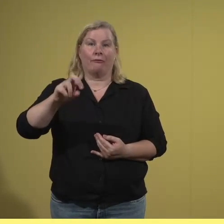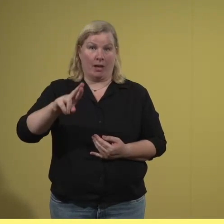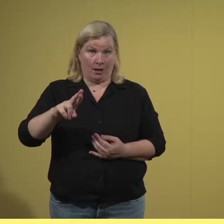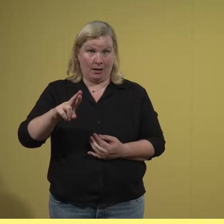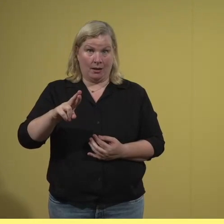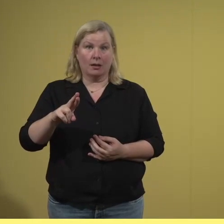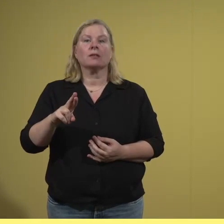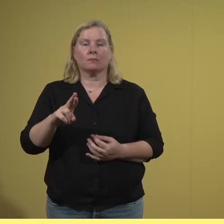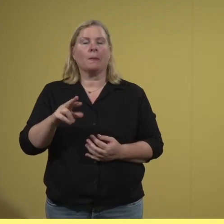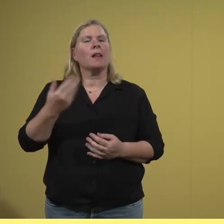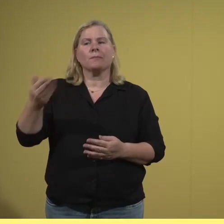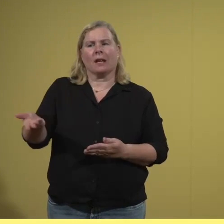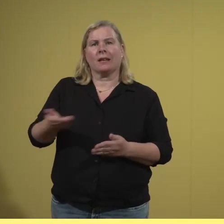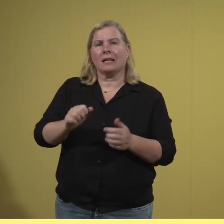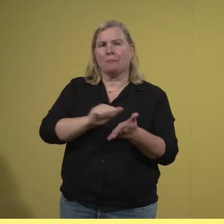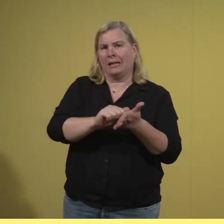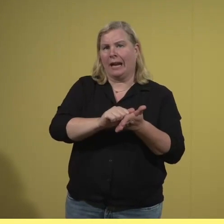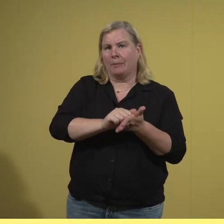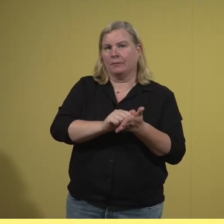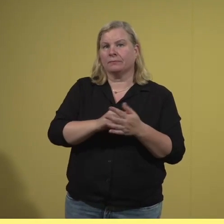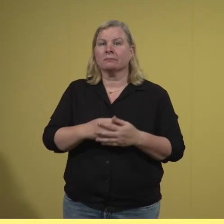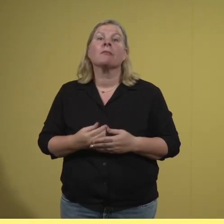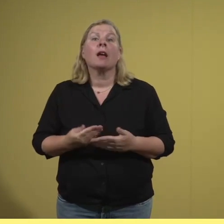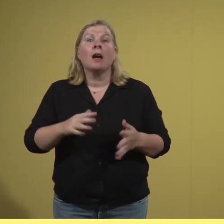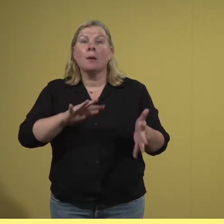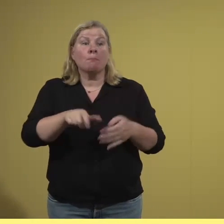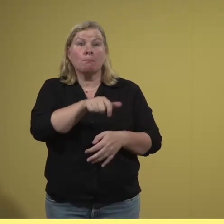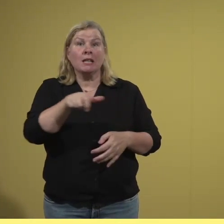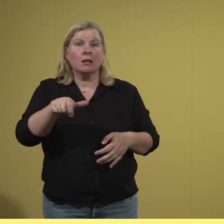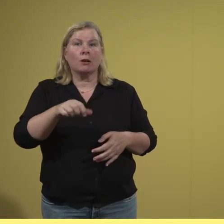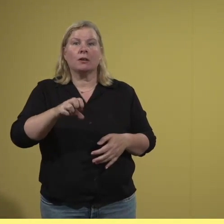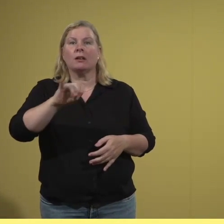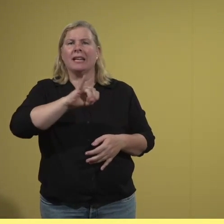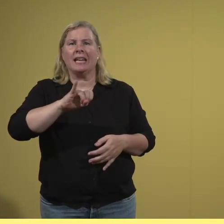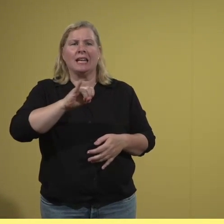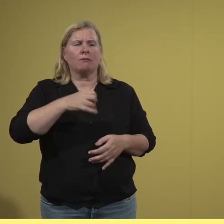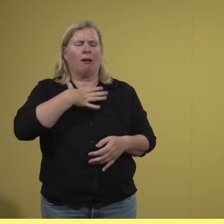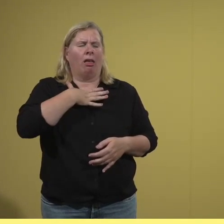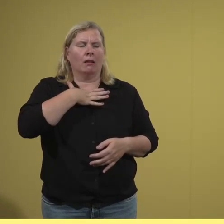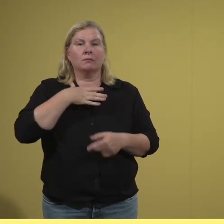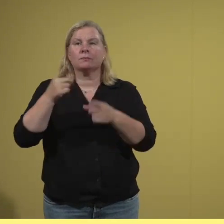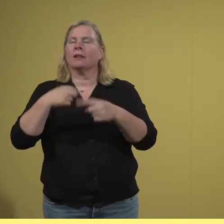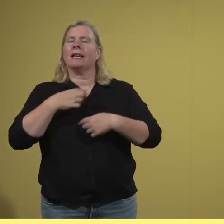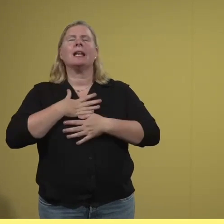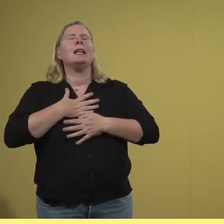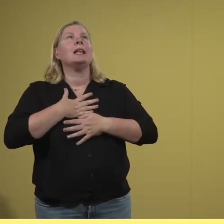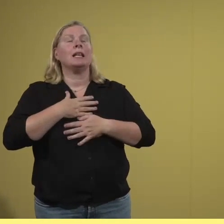Gibst du mir nur mal die Reibe, bitte? Dann mache ich mal Ingwer. Das ist ja auch immer so eine Sache. Weil, manche Leute mögen ja Ingwer überhaupt nicht. Ich liebe Ingwer.